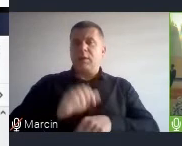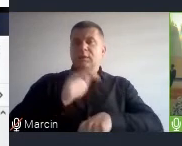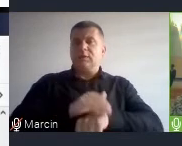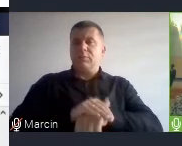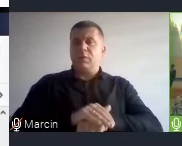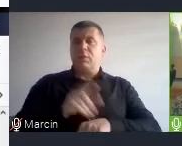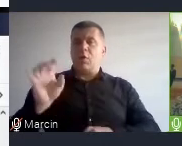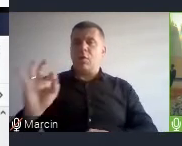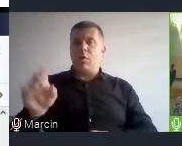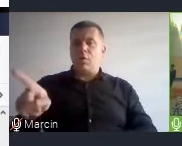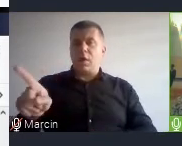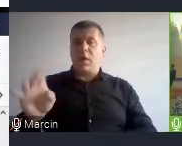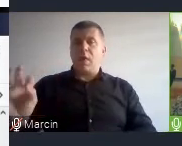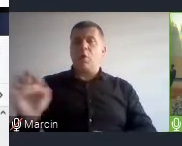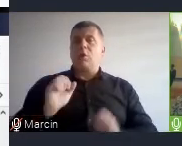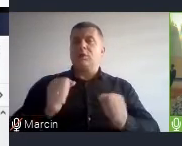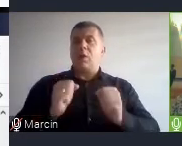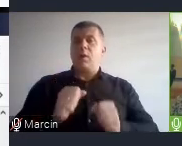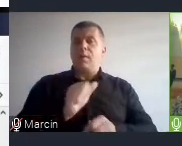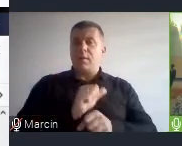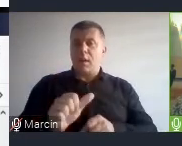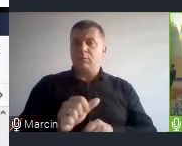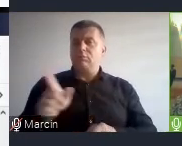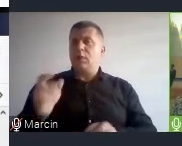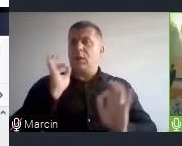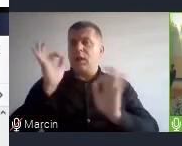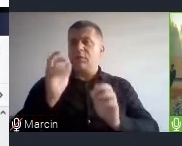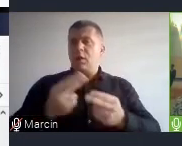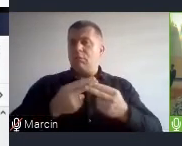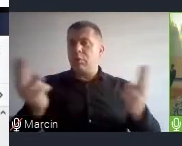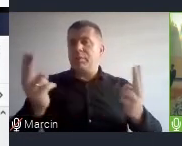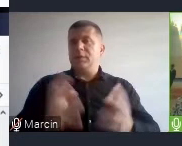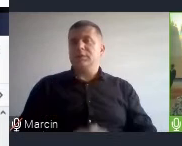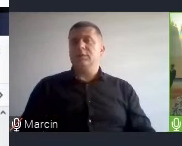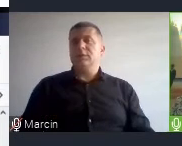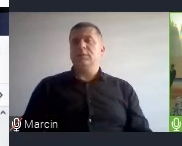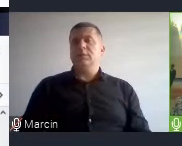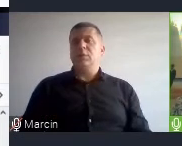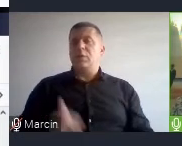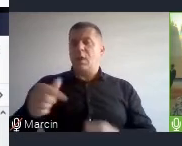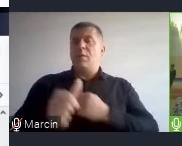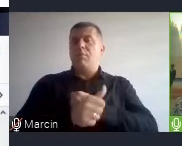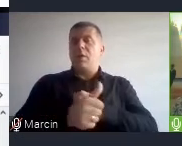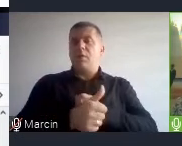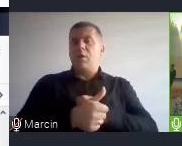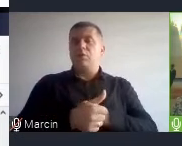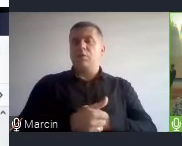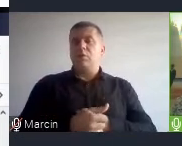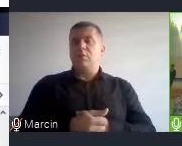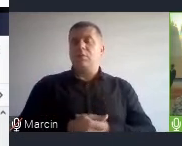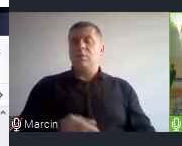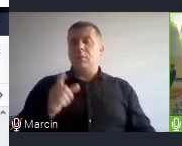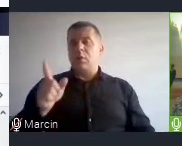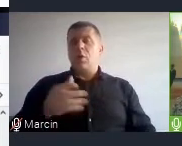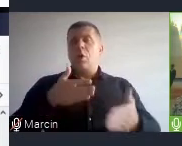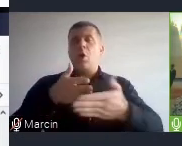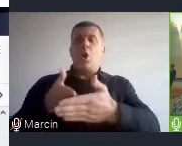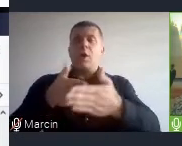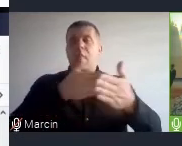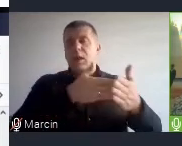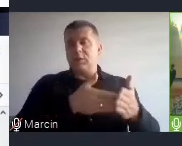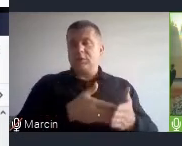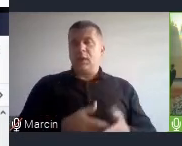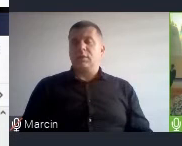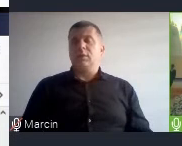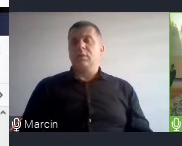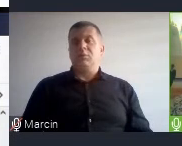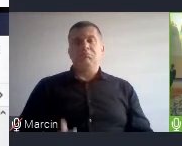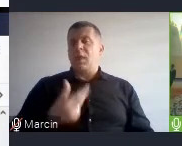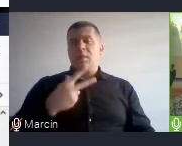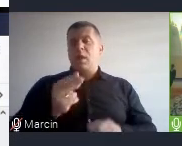jego działania są stanowią informację publiczną i z tego powodu raczej takiego ograniczania bym nie dopuścił.